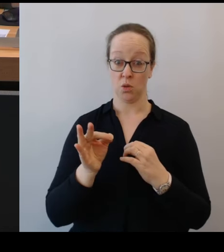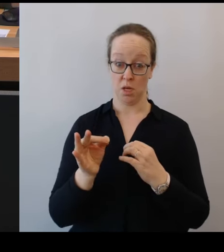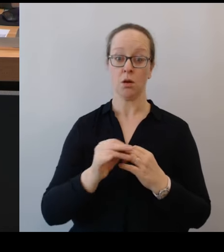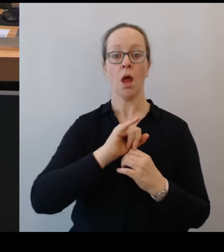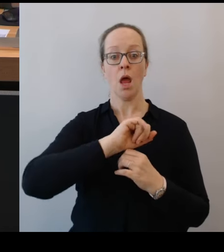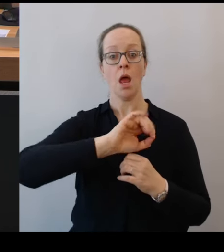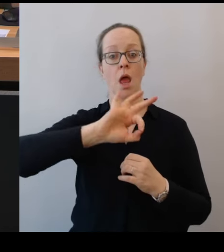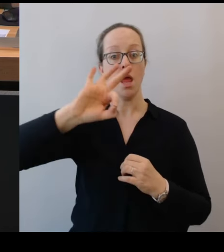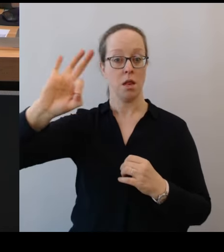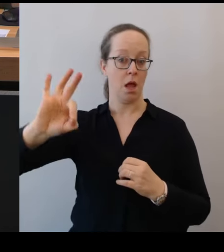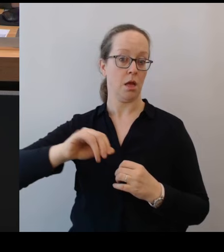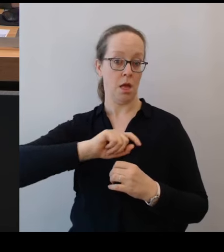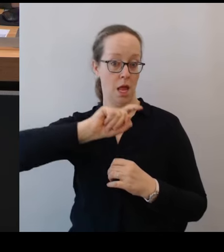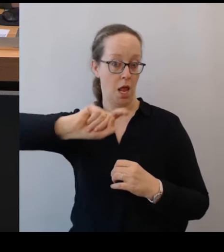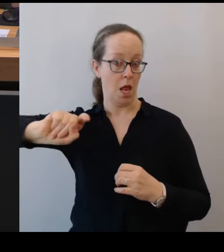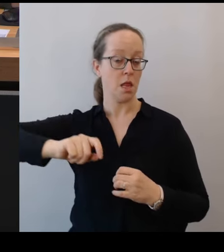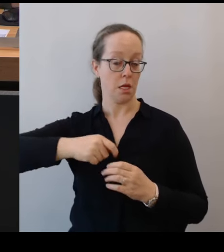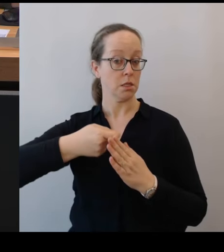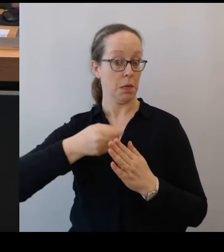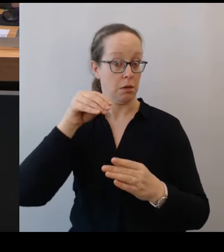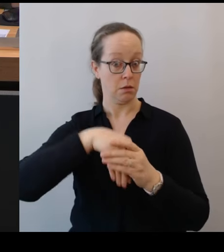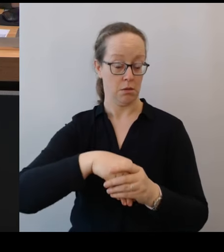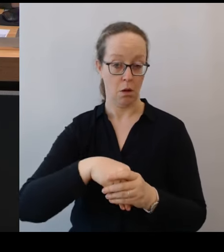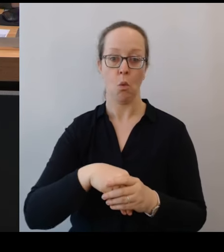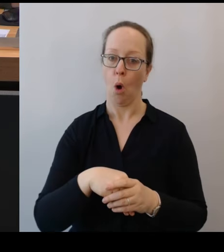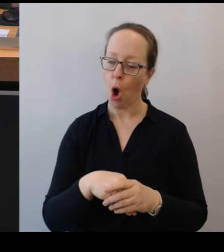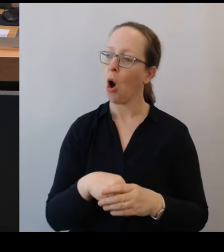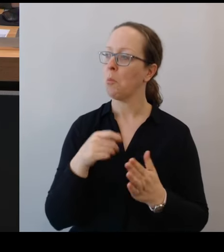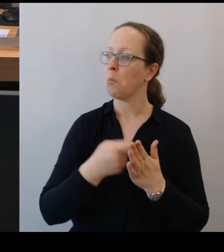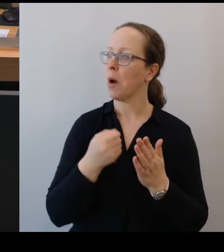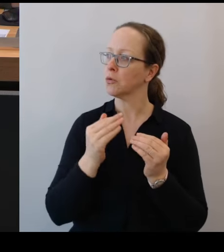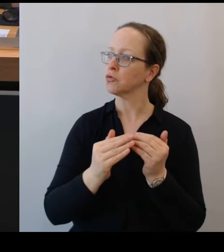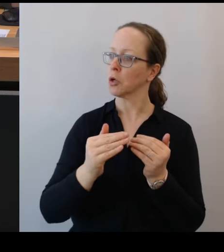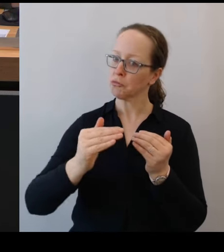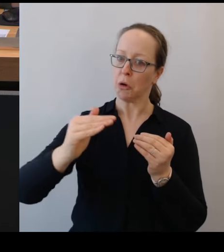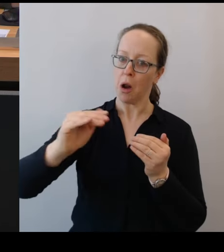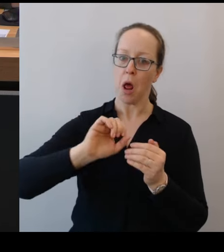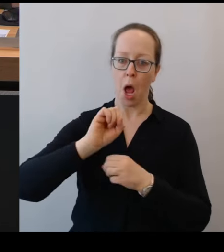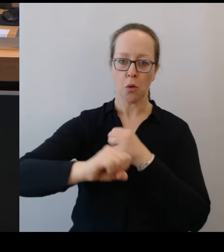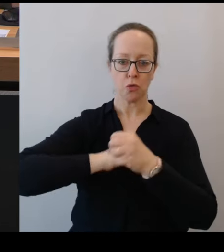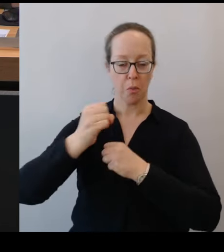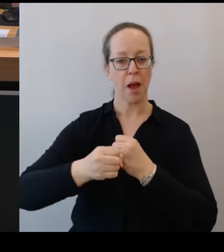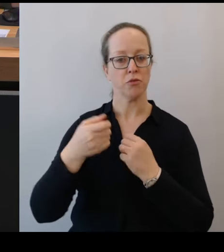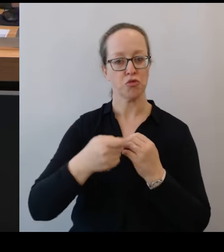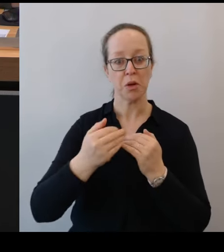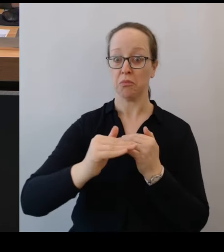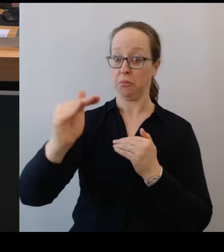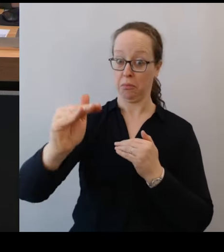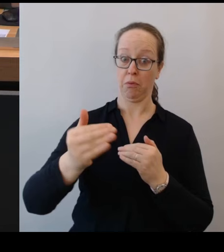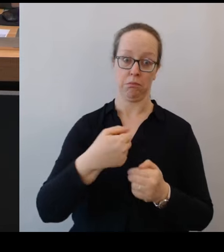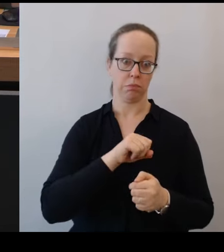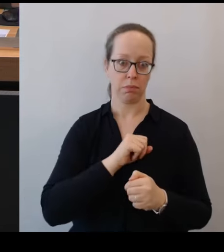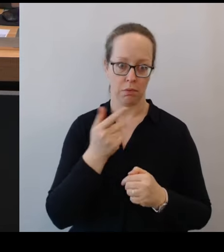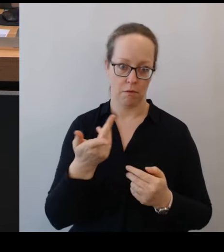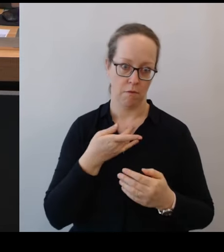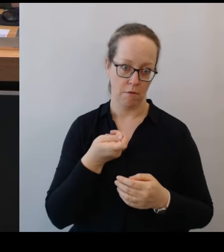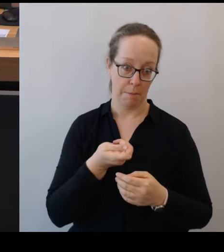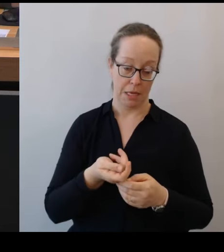Also, Heizkosten, Preise und Mieten gehen durch die Decke. Und das große Problem ist, dass die Löhne und Sozialleistungen hier aber überhaupt nicht mithalten. Und ich finde es